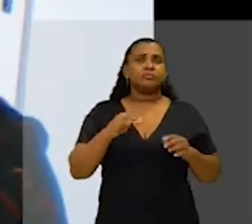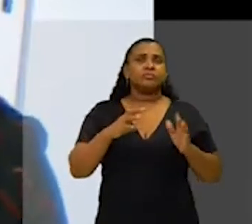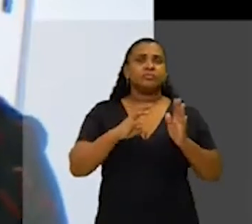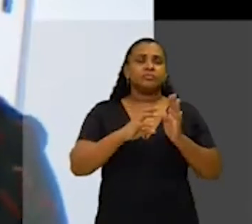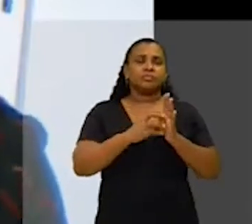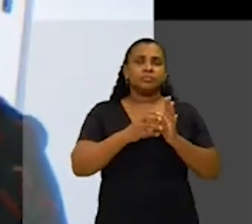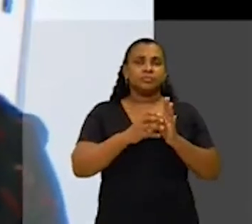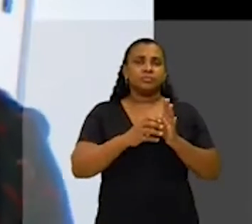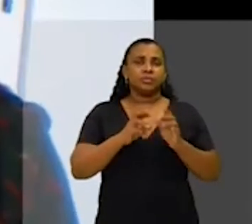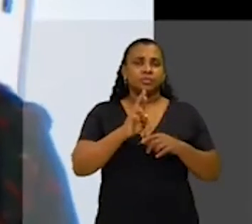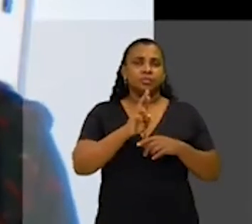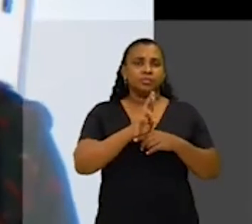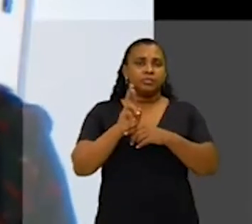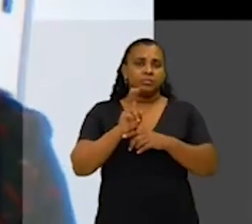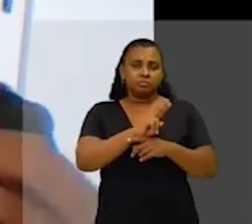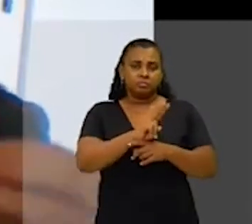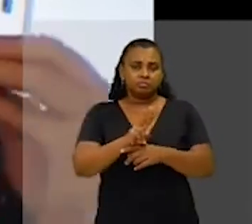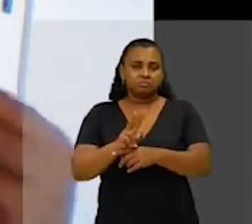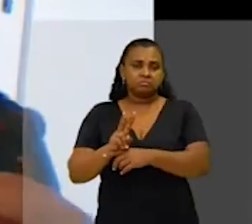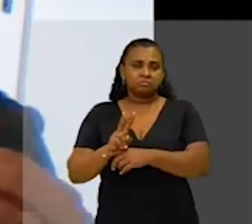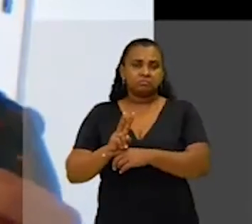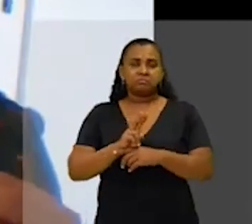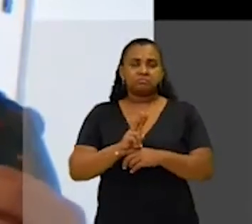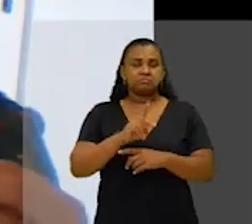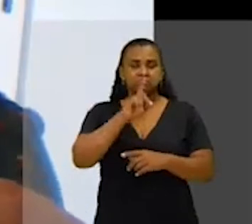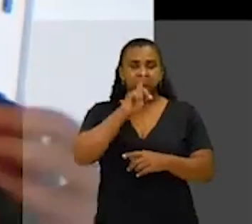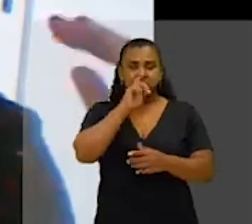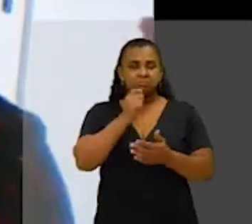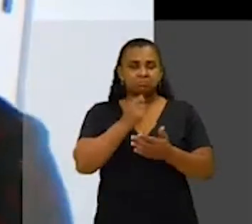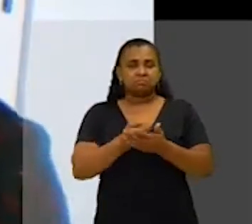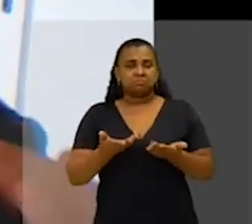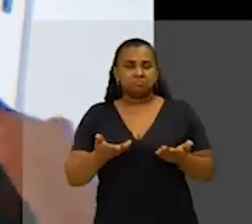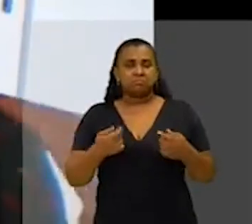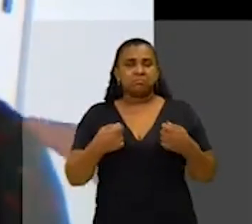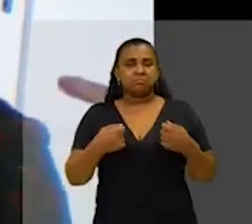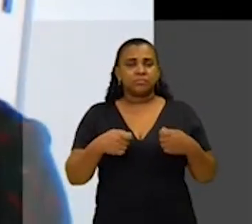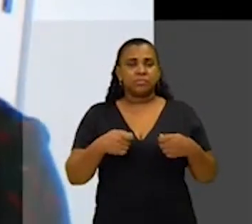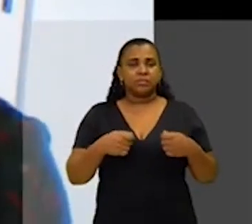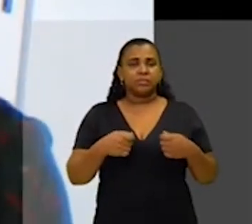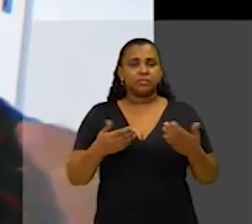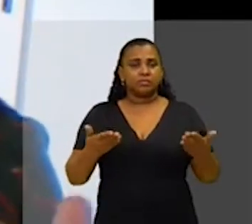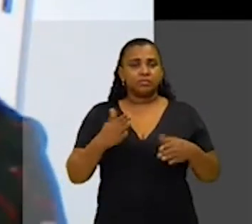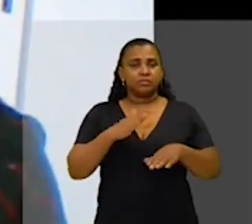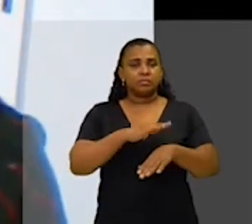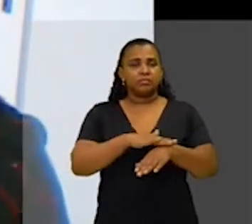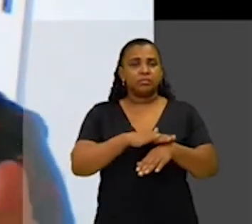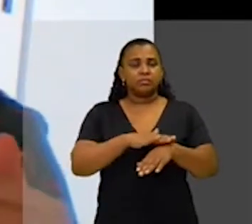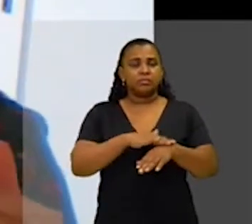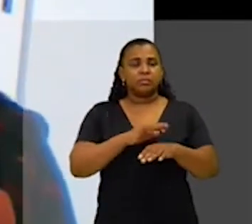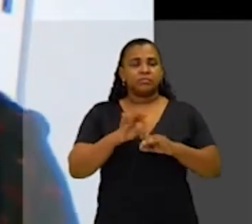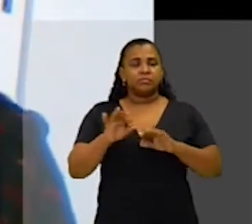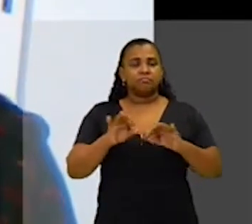dessa turma decisória então a necessidade que agora nesse momento de uma regulamentação que